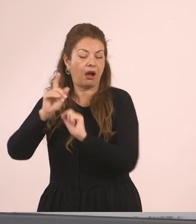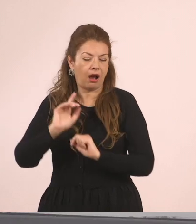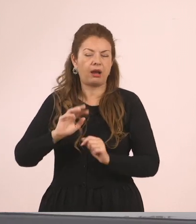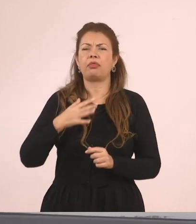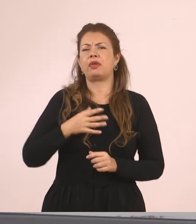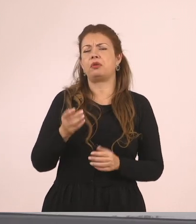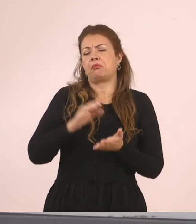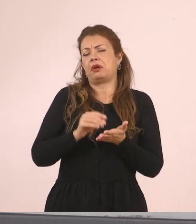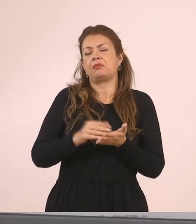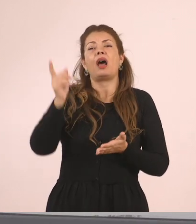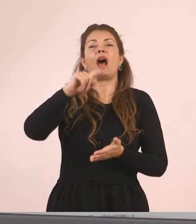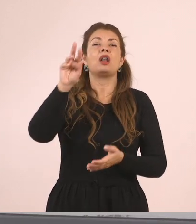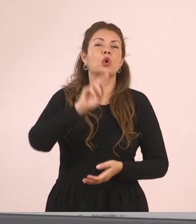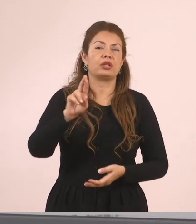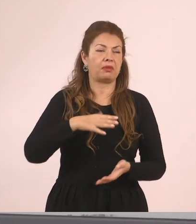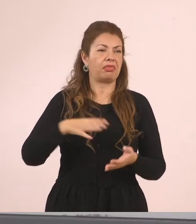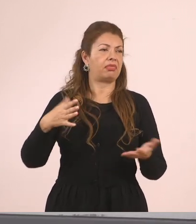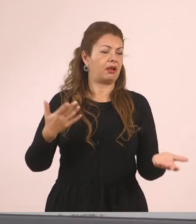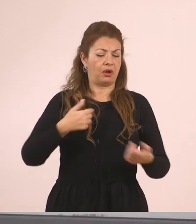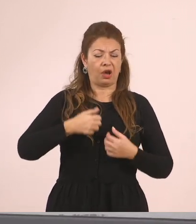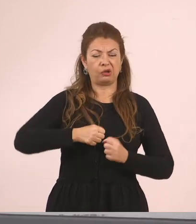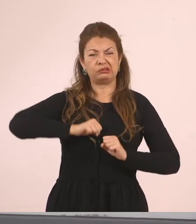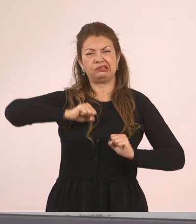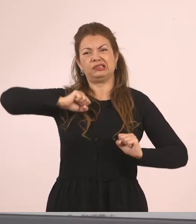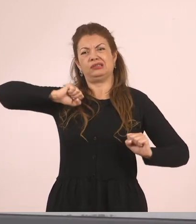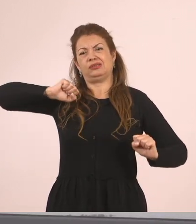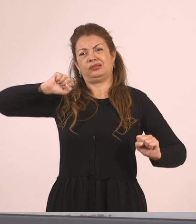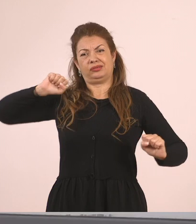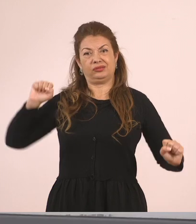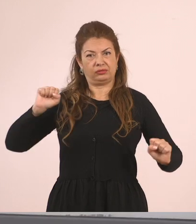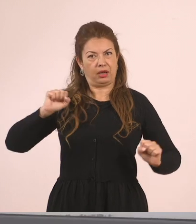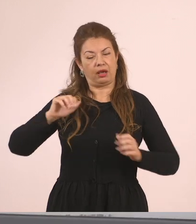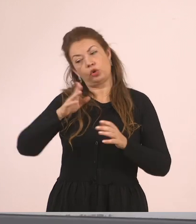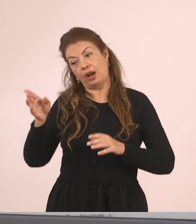θέλω να γράψω το ρήμα τεντώνομαι, να το κάνω ανάποδα, να πάω εδώ κατευθείαν,